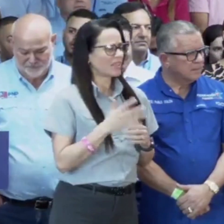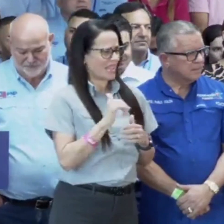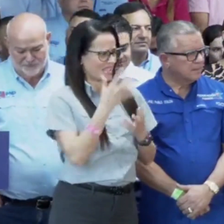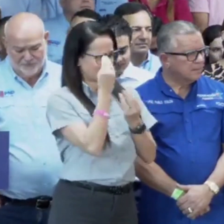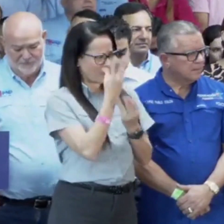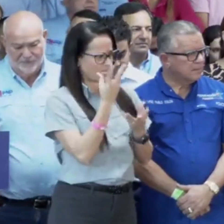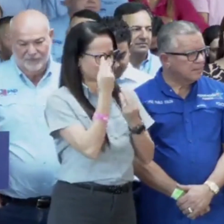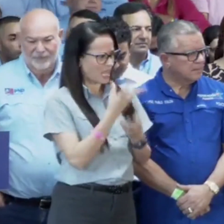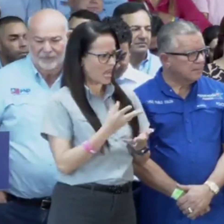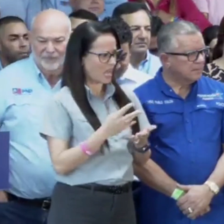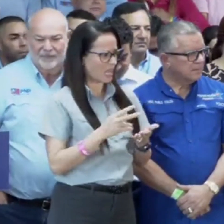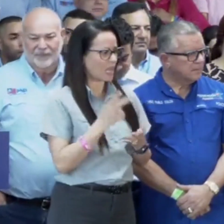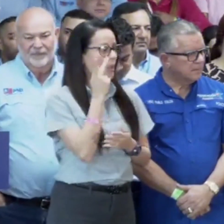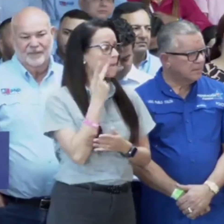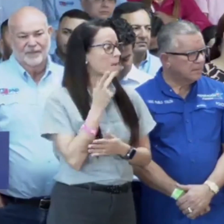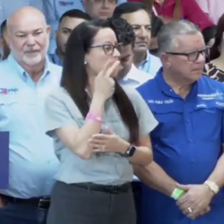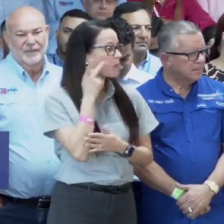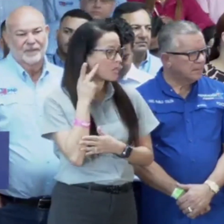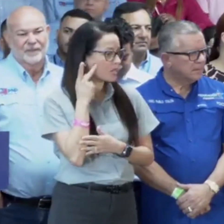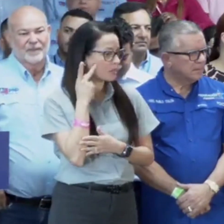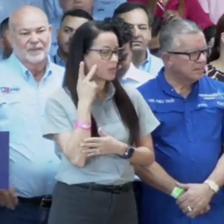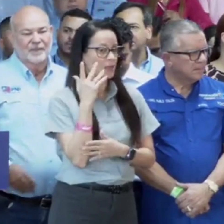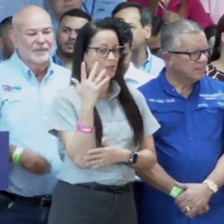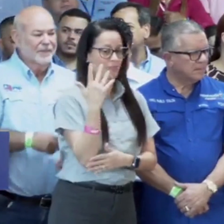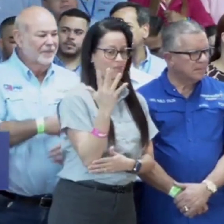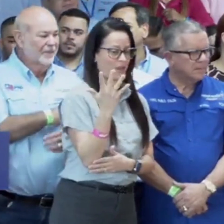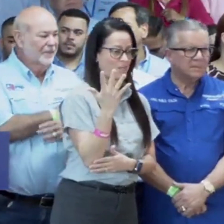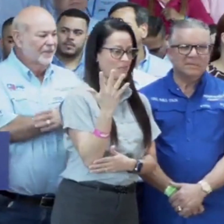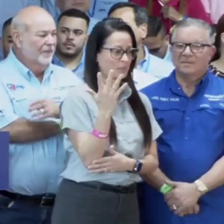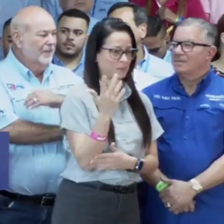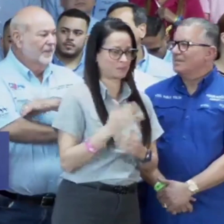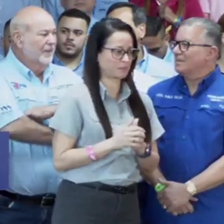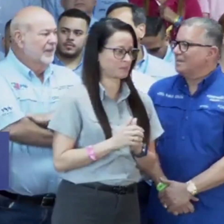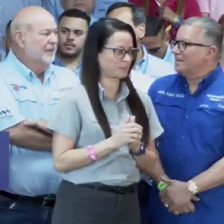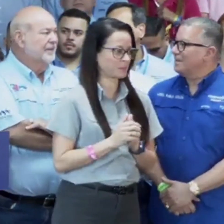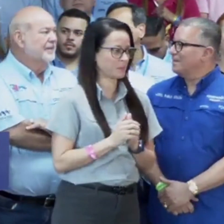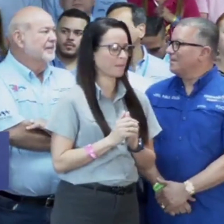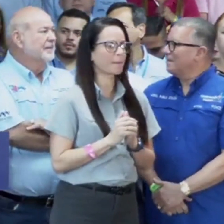reiterarlo cuál es la razón de excelente pregunta yo Honestamente pienso que esto